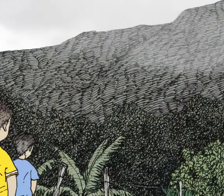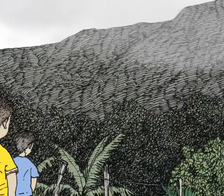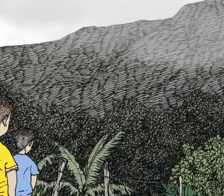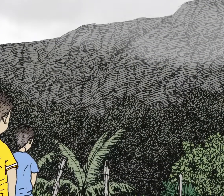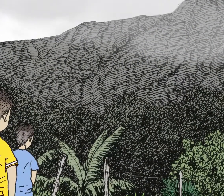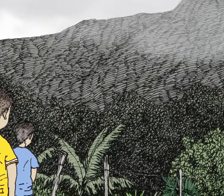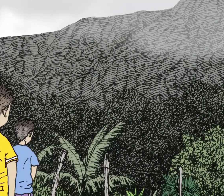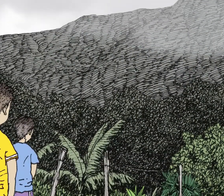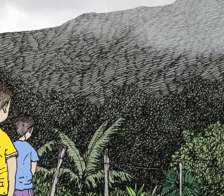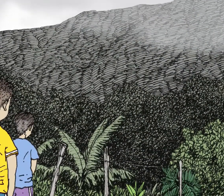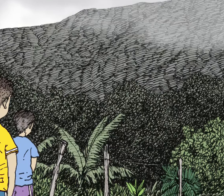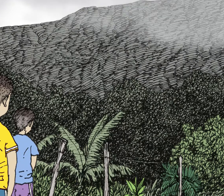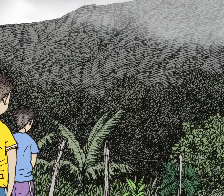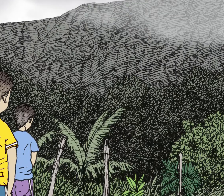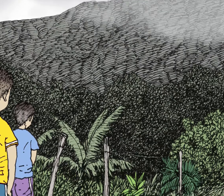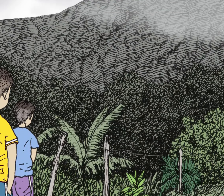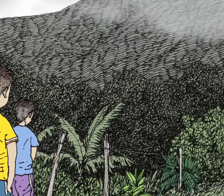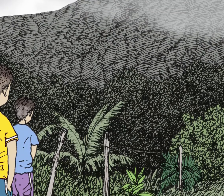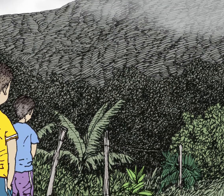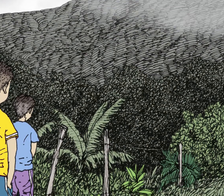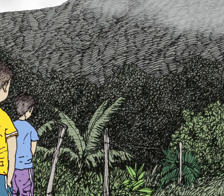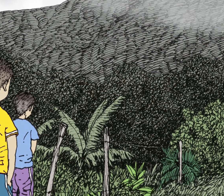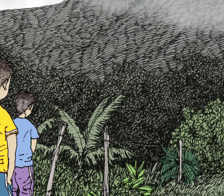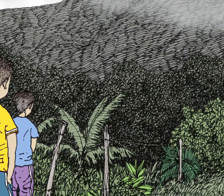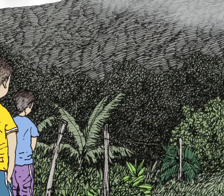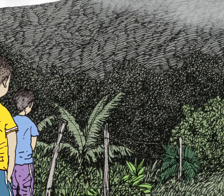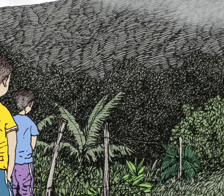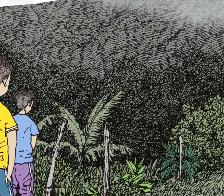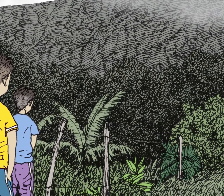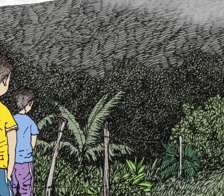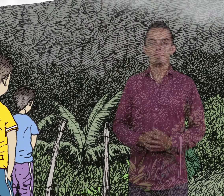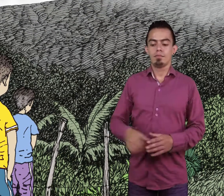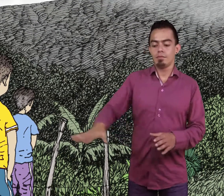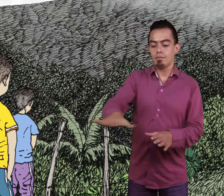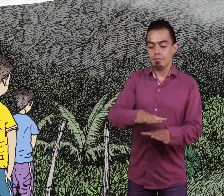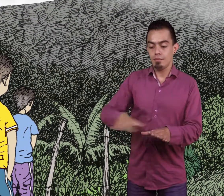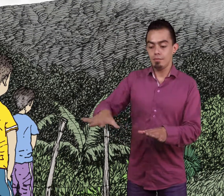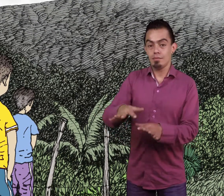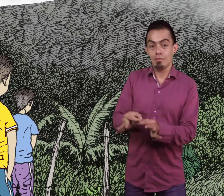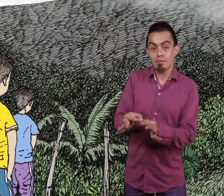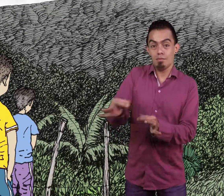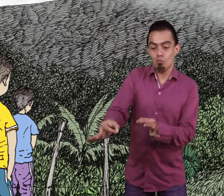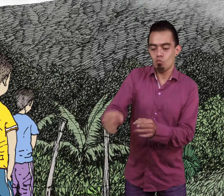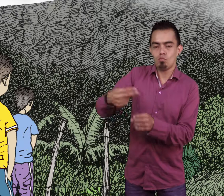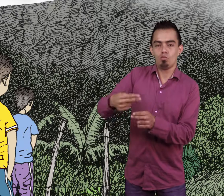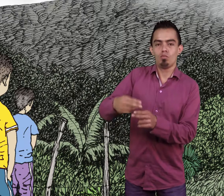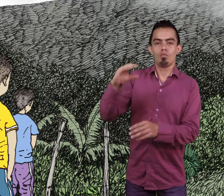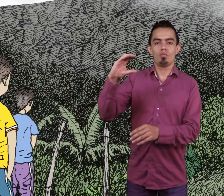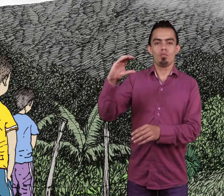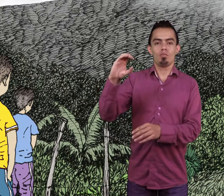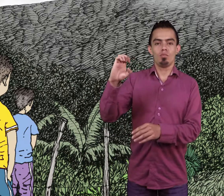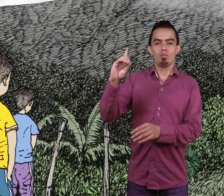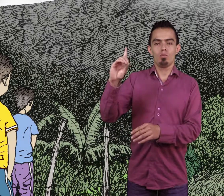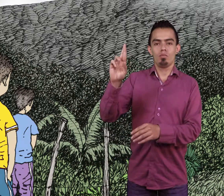En El Cedro solo había algunas fincas,